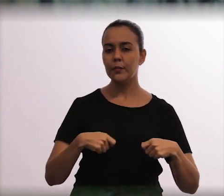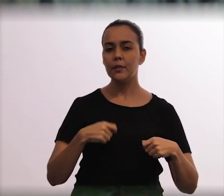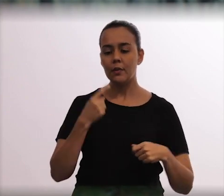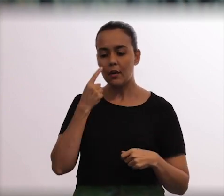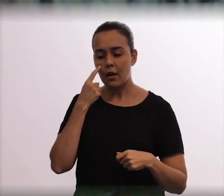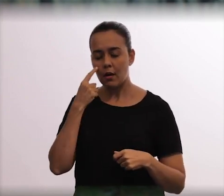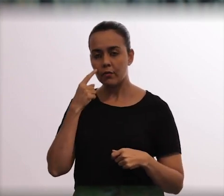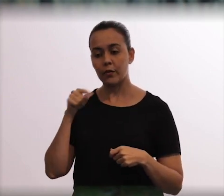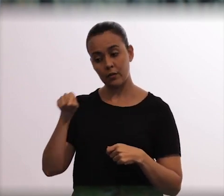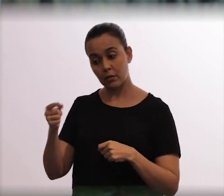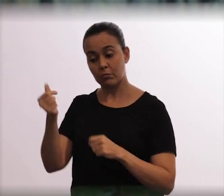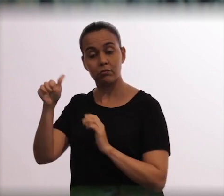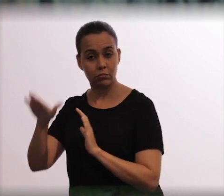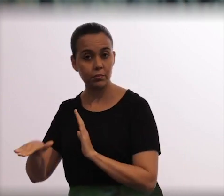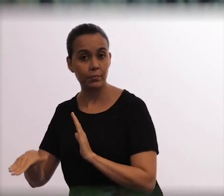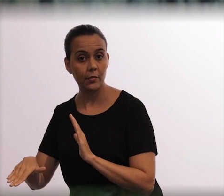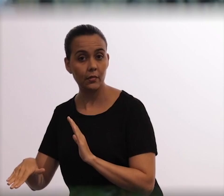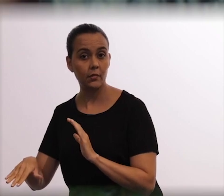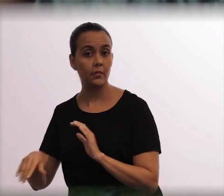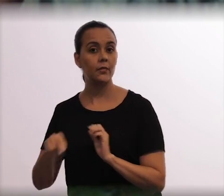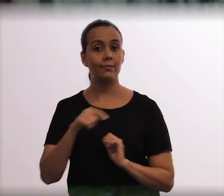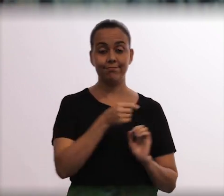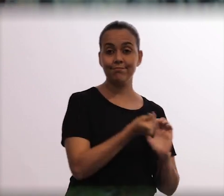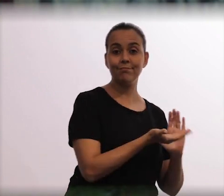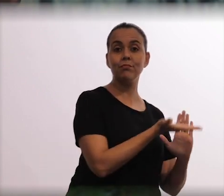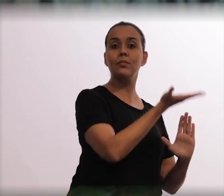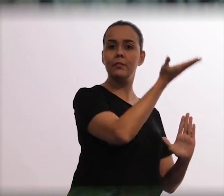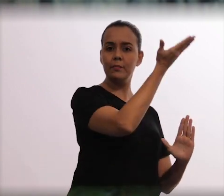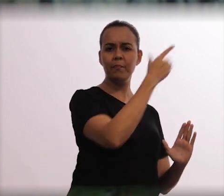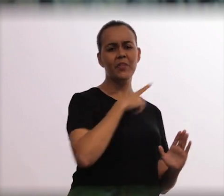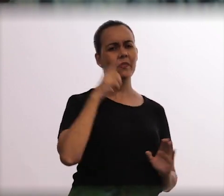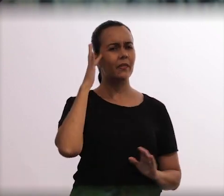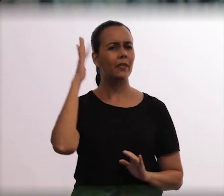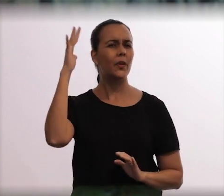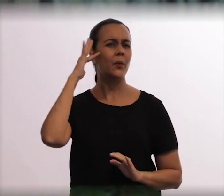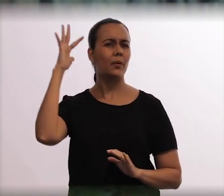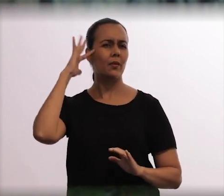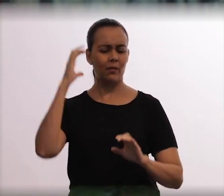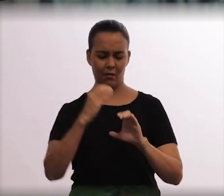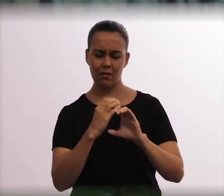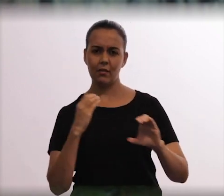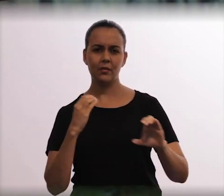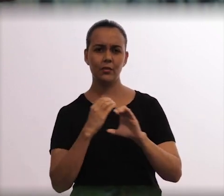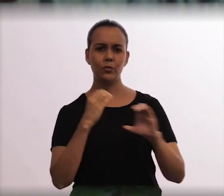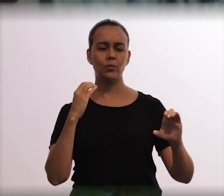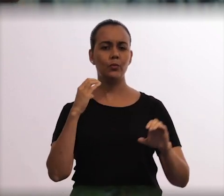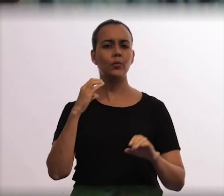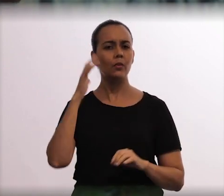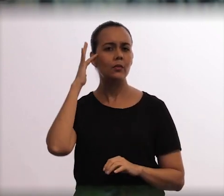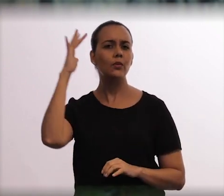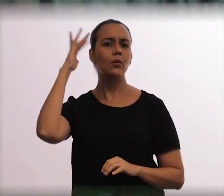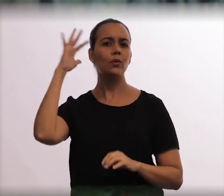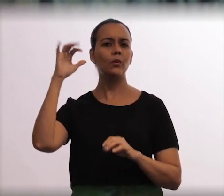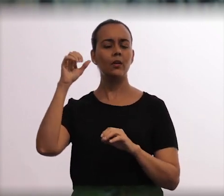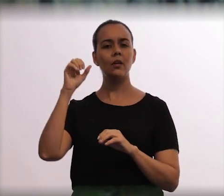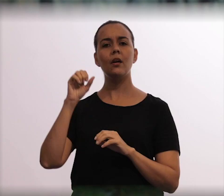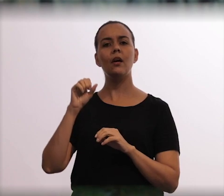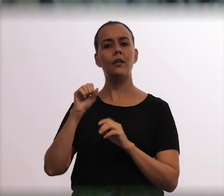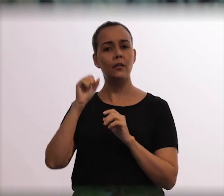de teorias do urbanismo ou da arquitetura, ou mesmo da sociologia, que trata das questões urbanas,